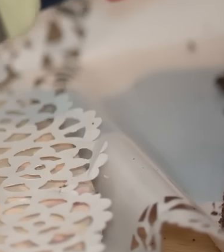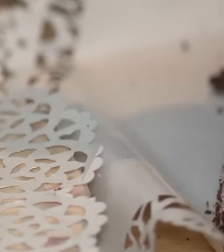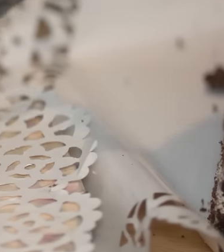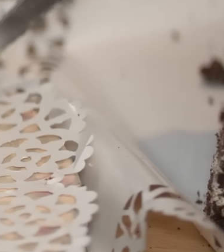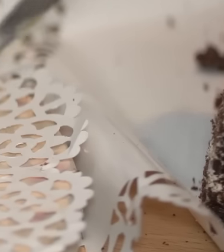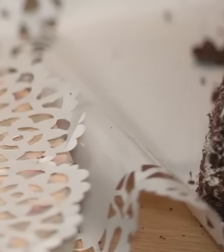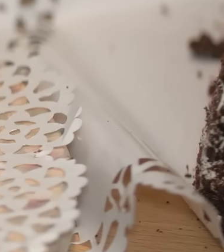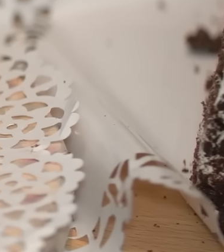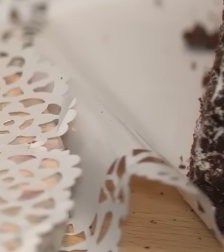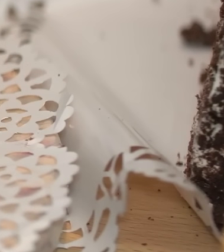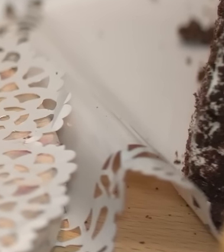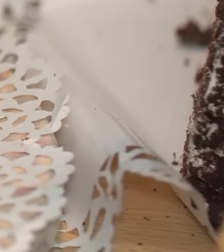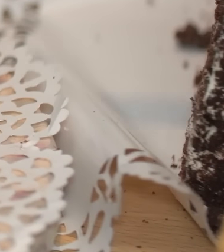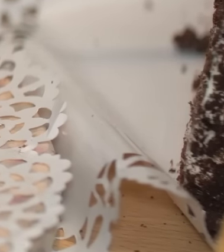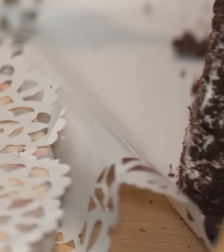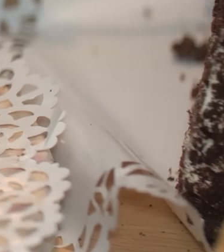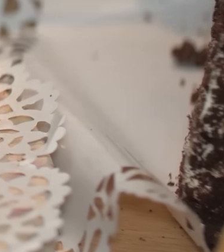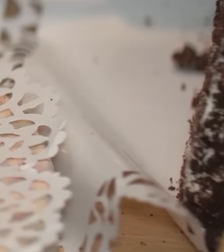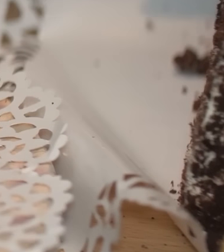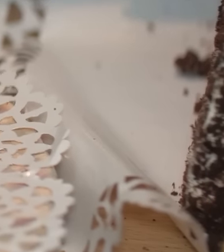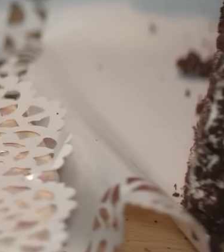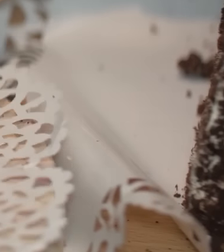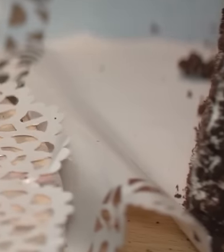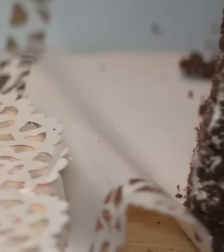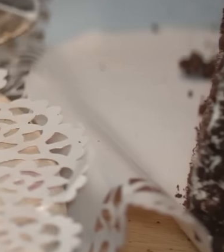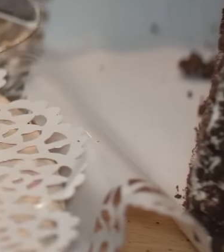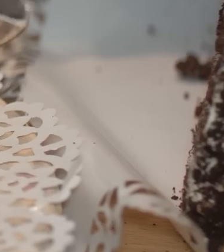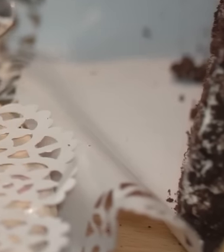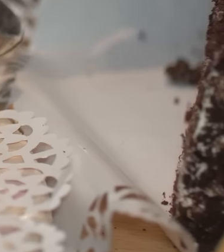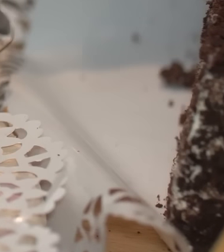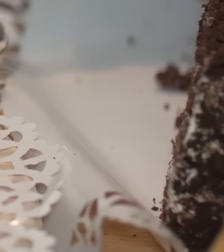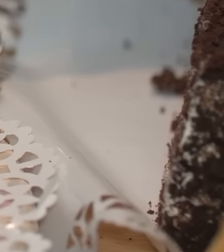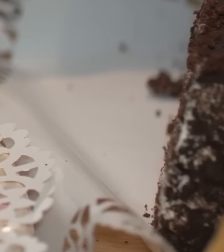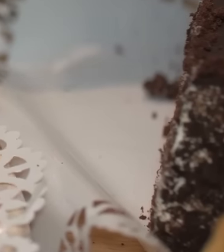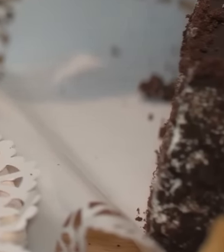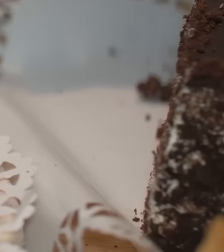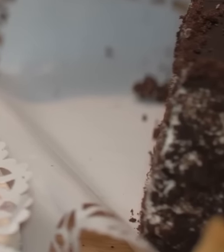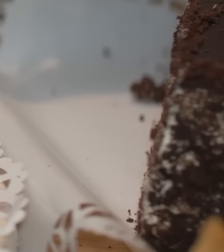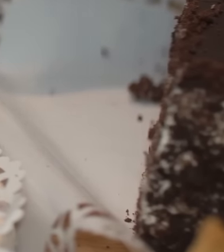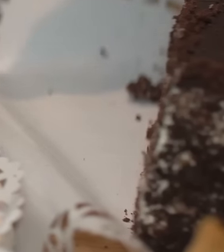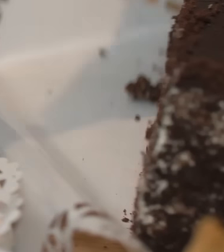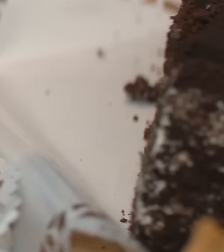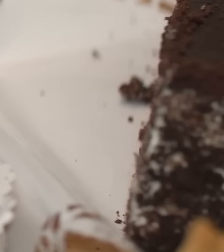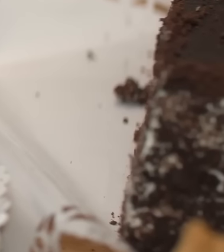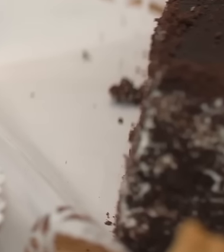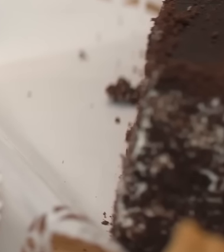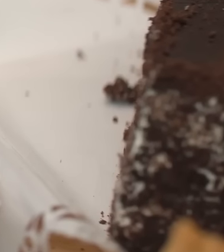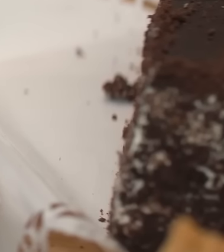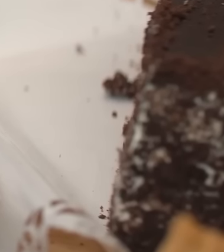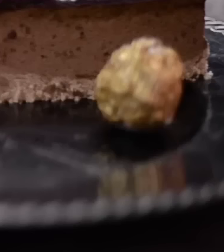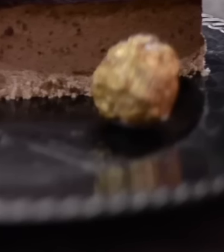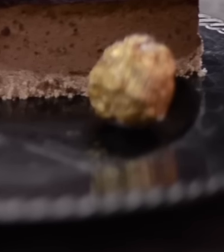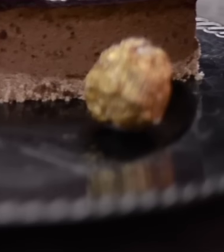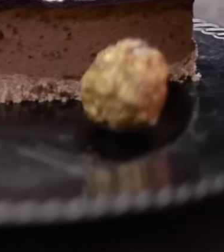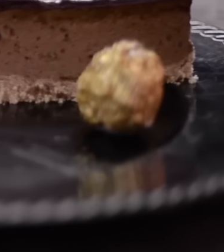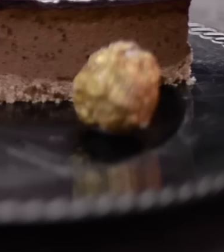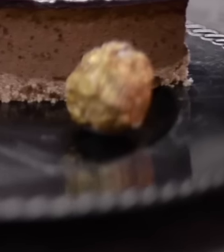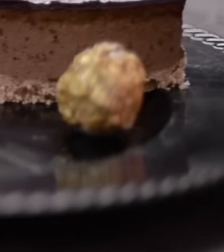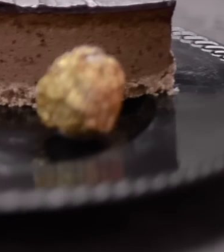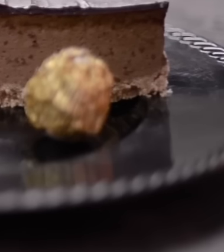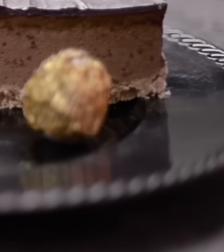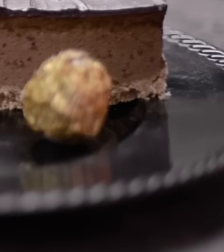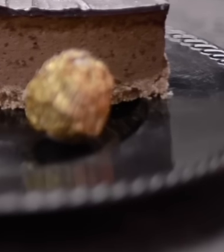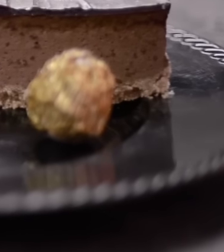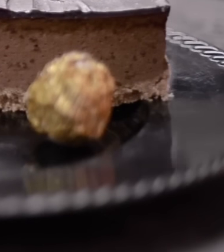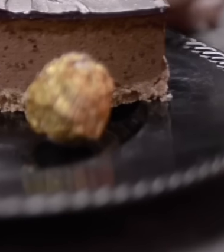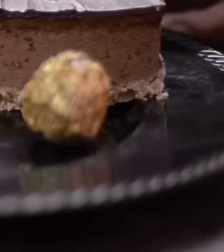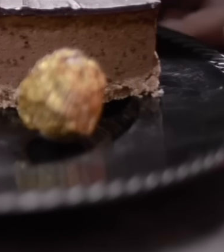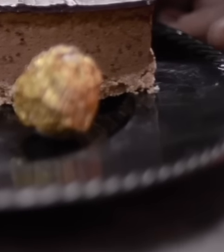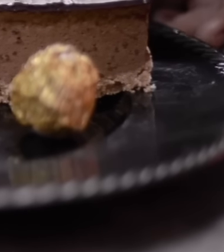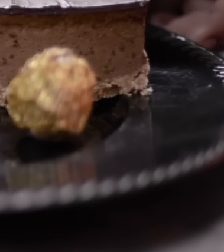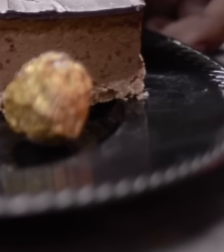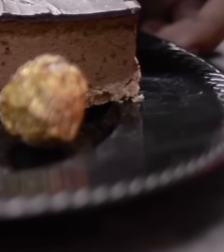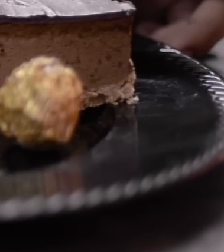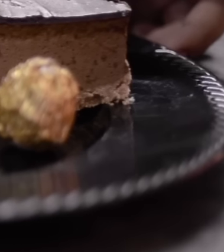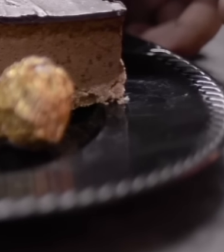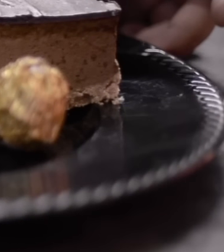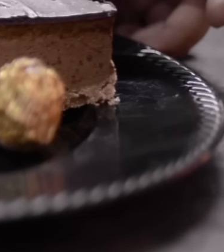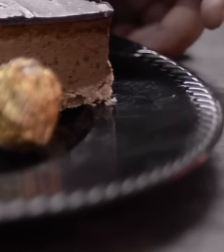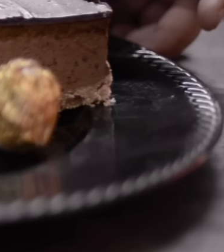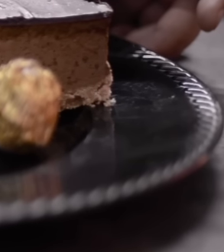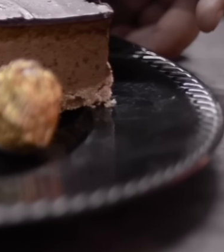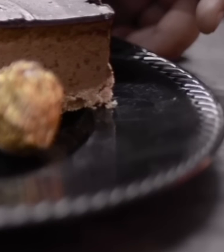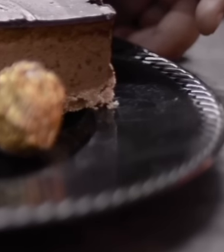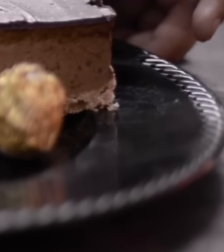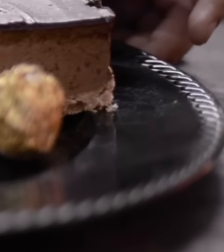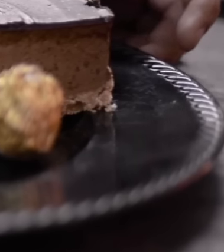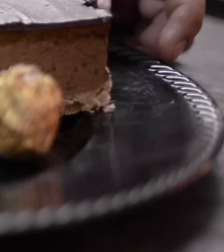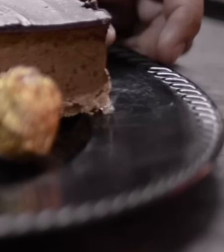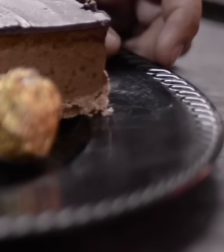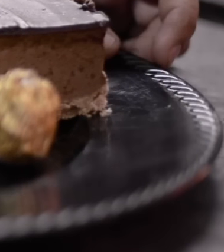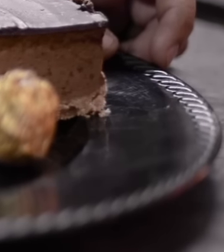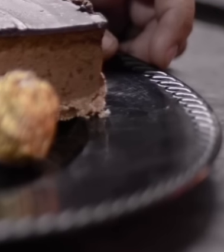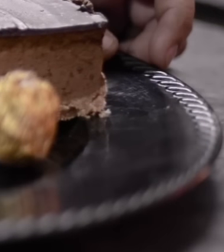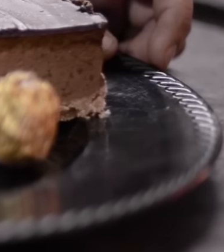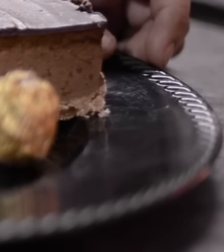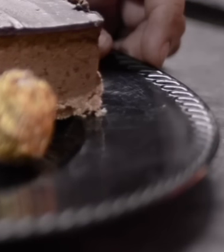[música]